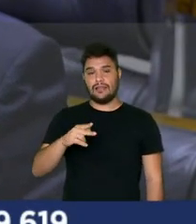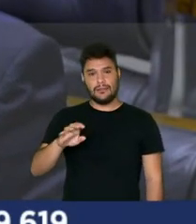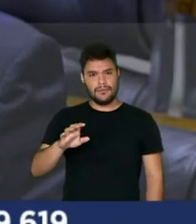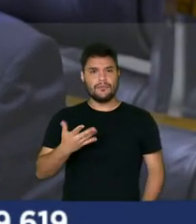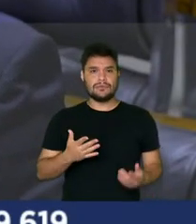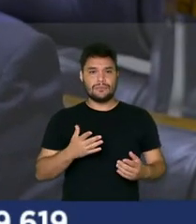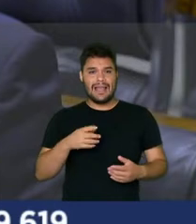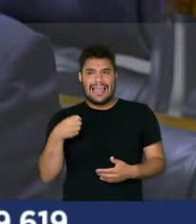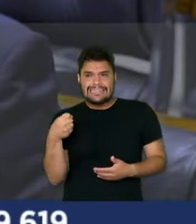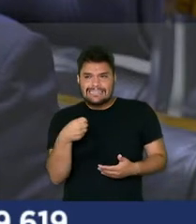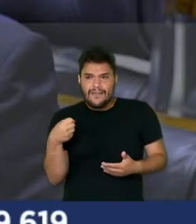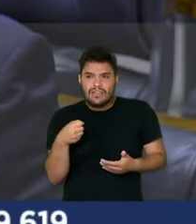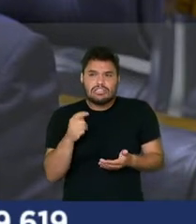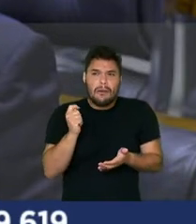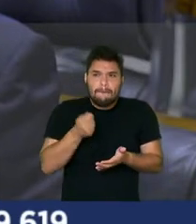MEU QUERIDO AMIGO, DILIGENTE, DEPUTADO CARREIRA, CERVEJA